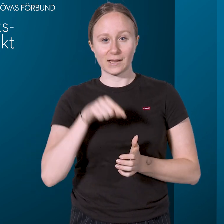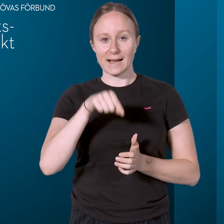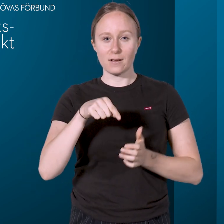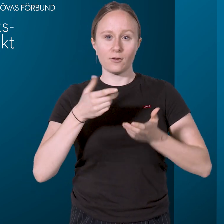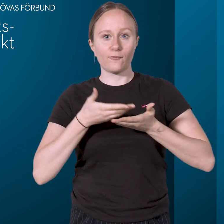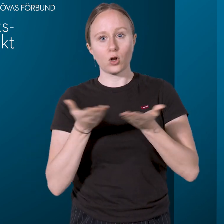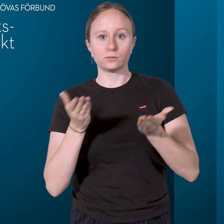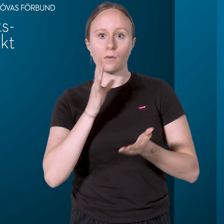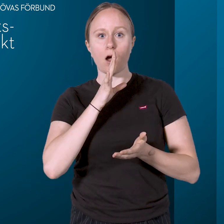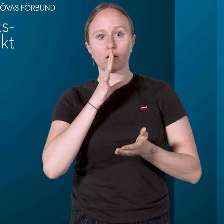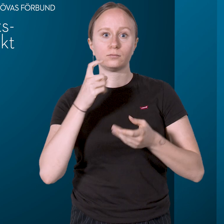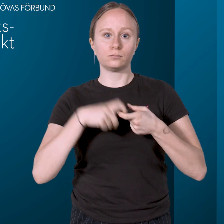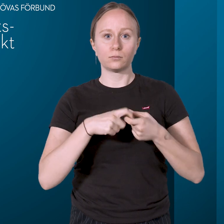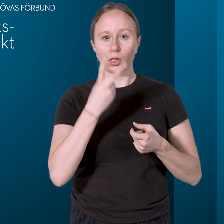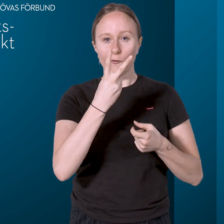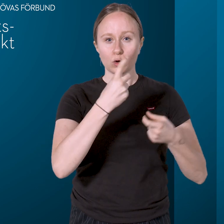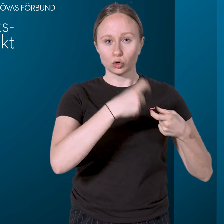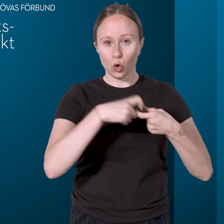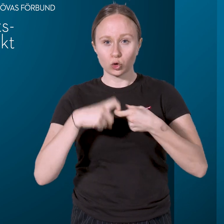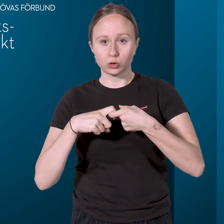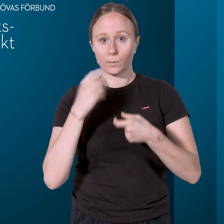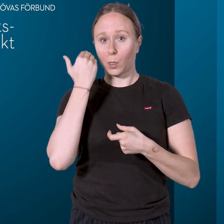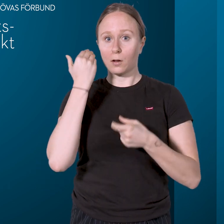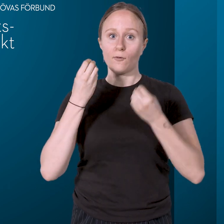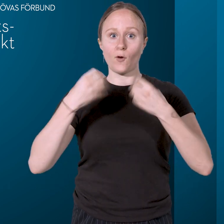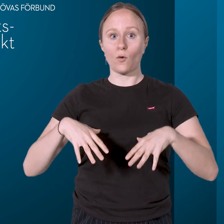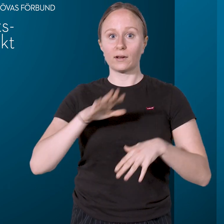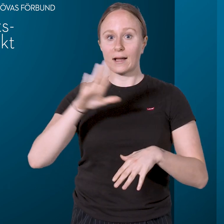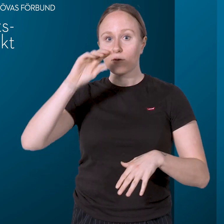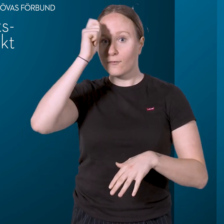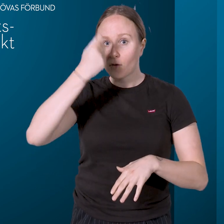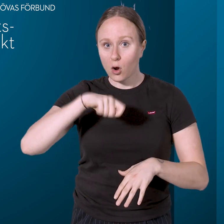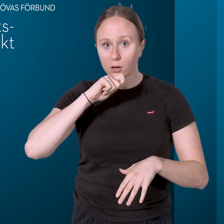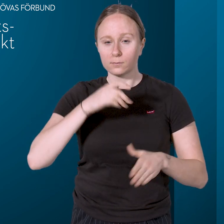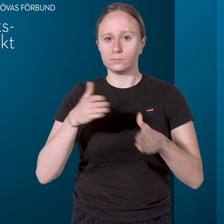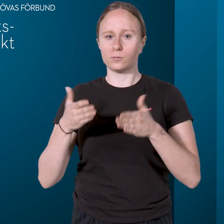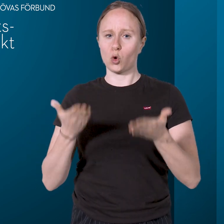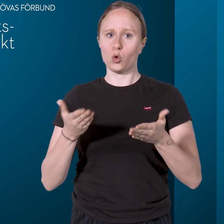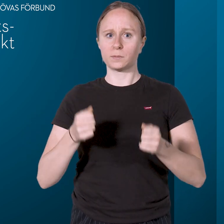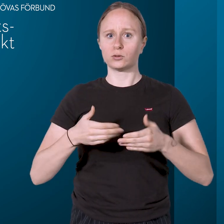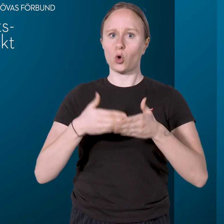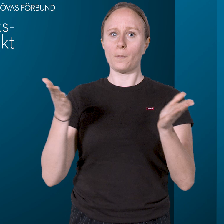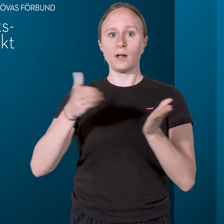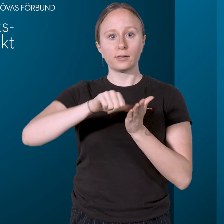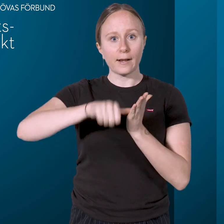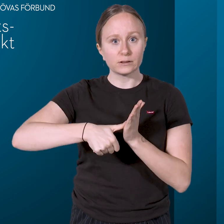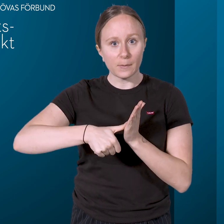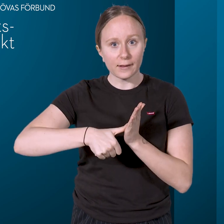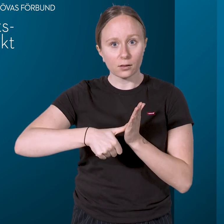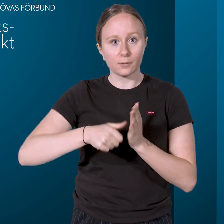Två syskon har nyligen förlorat sina föräldrar och nu ska testamentet öppnas.